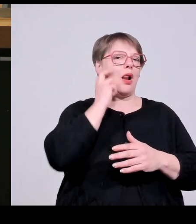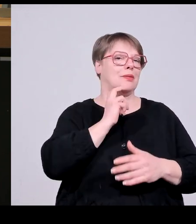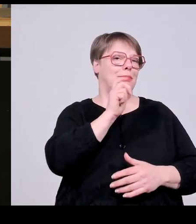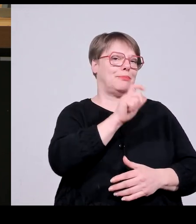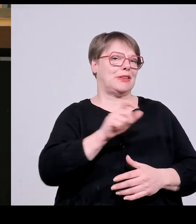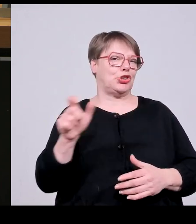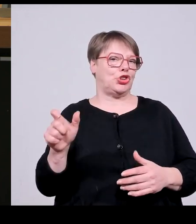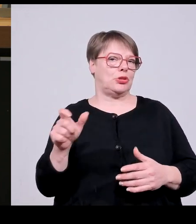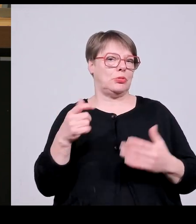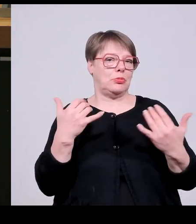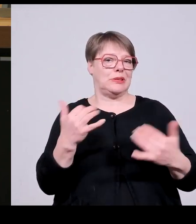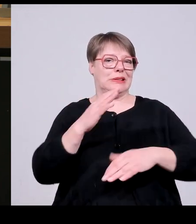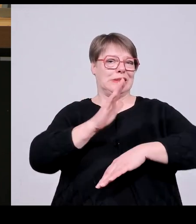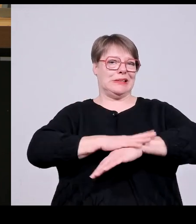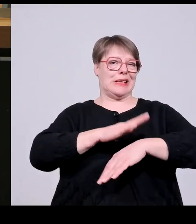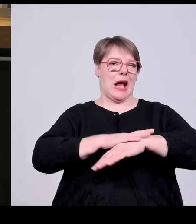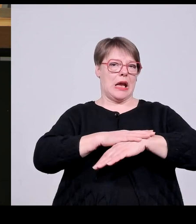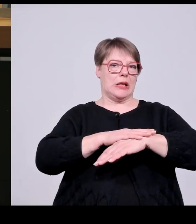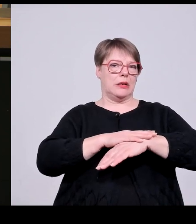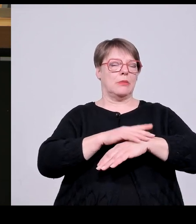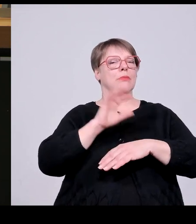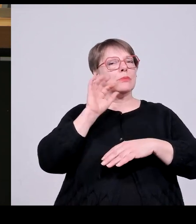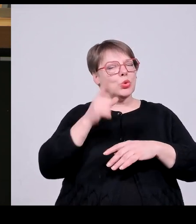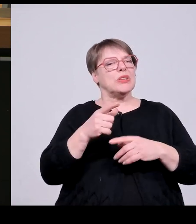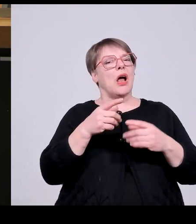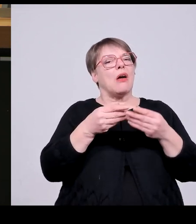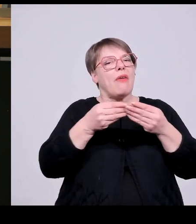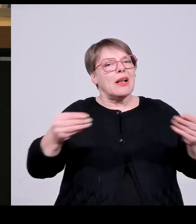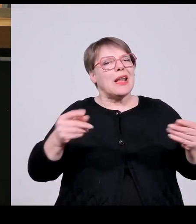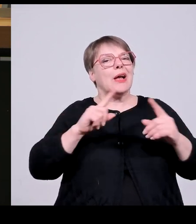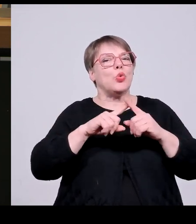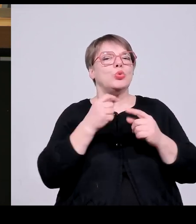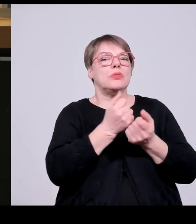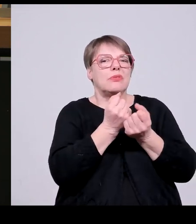Vereinsparmaßnahmen zugunsten anderer kommunaler Anliegen zu schützen.